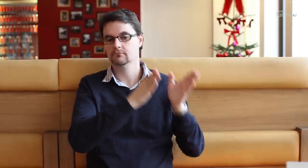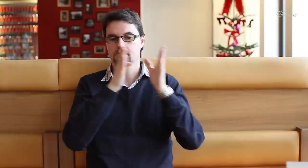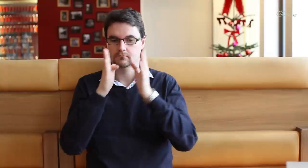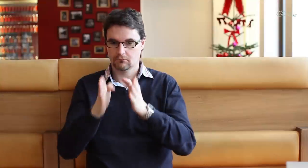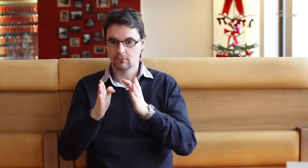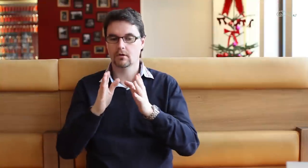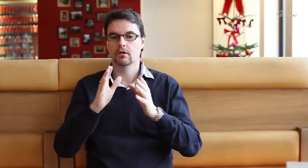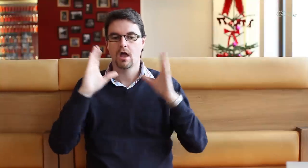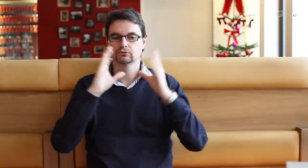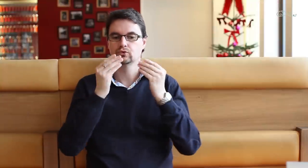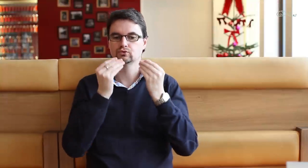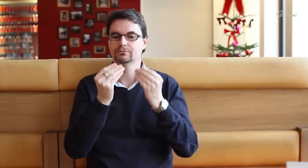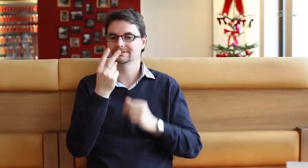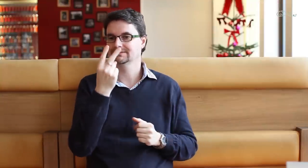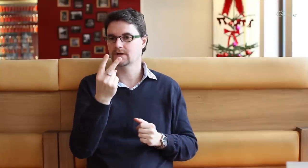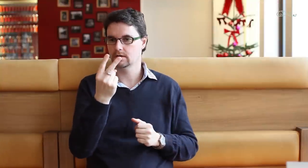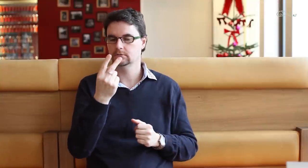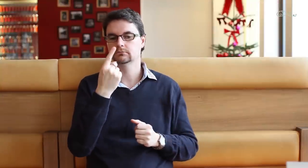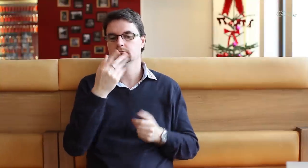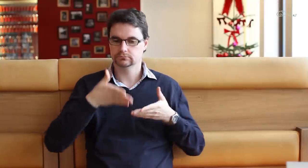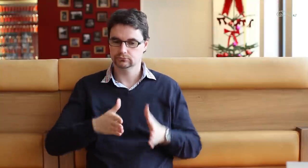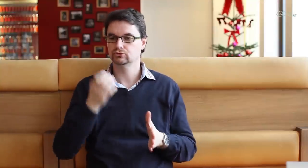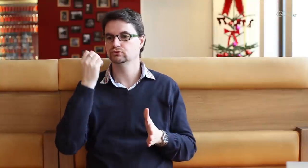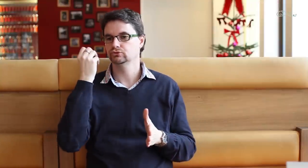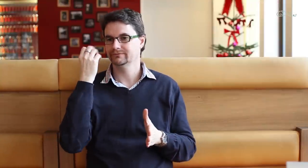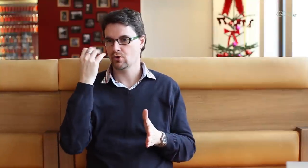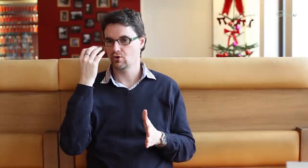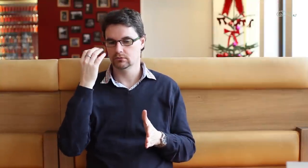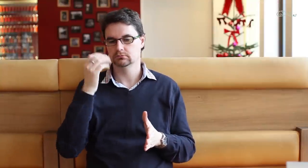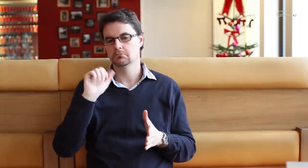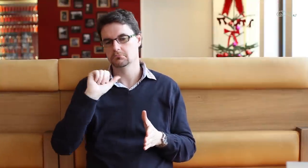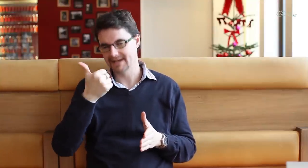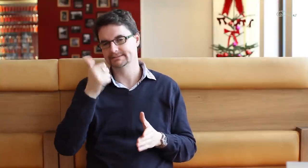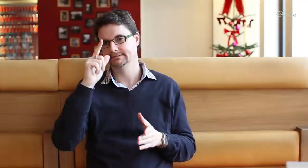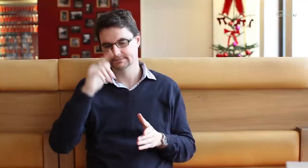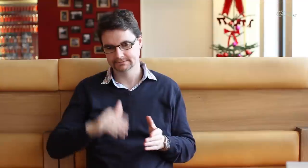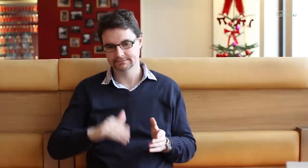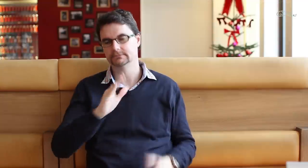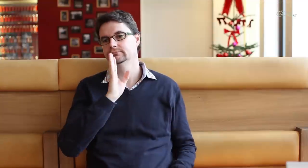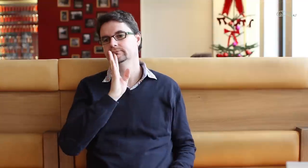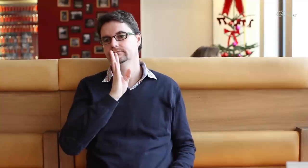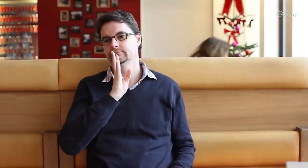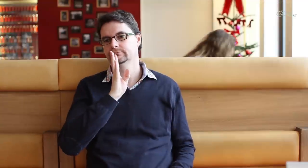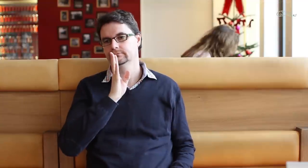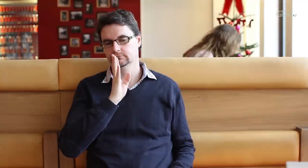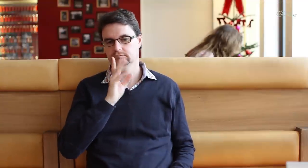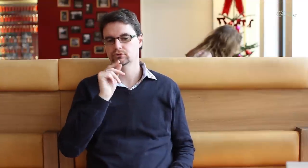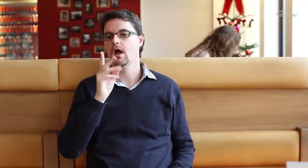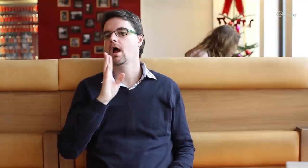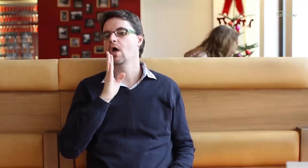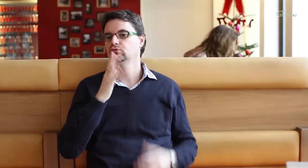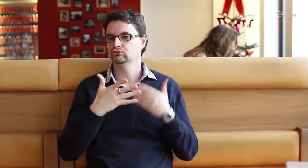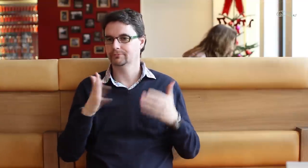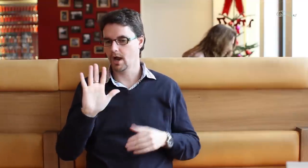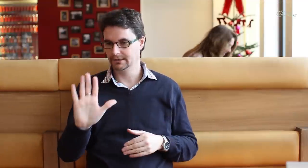Usher-Typ 2 ist schwerhörig geboren. Sie sprechen meist lautsprachlich.